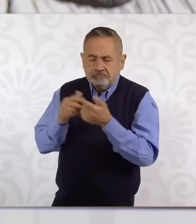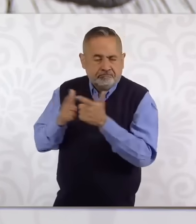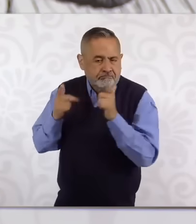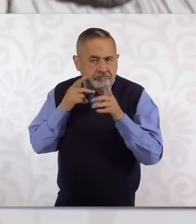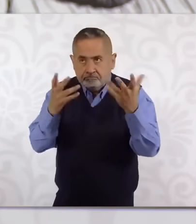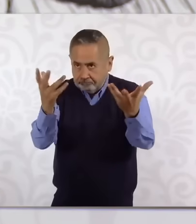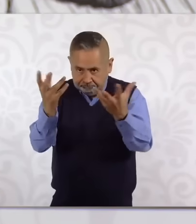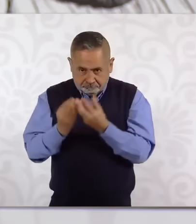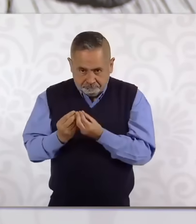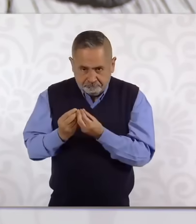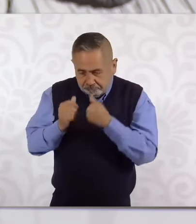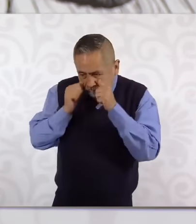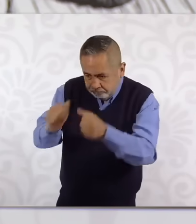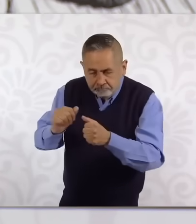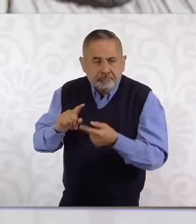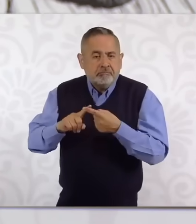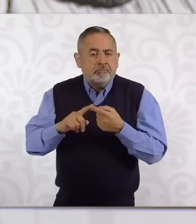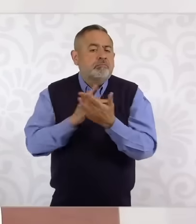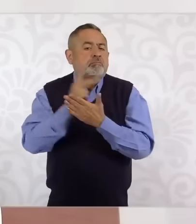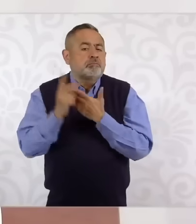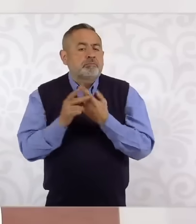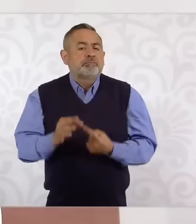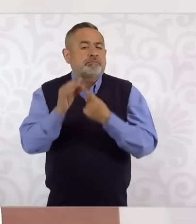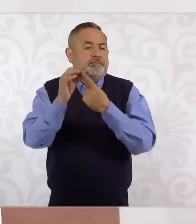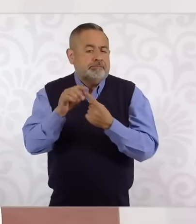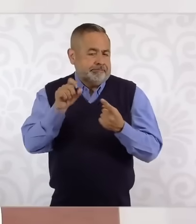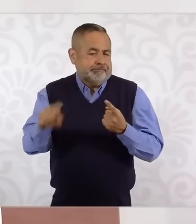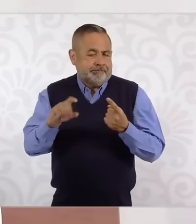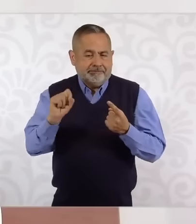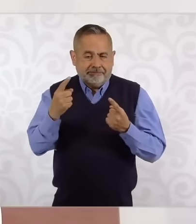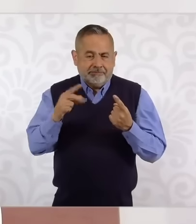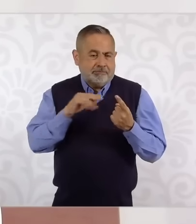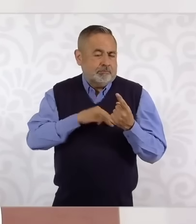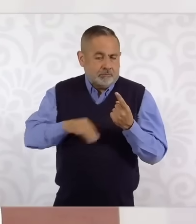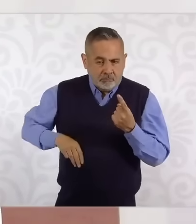un programa especial en esos 61 municipios eh junto con los presidentes municipales,